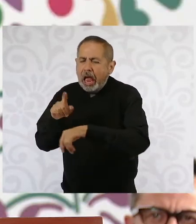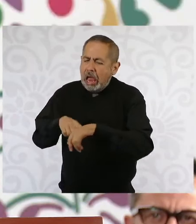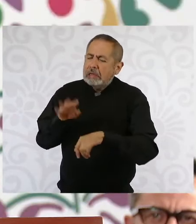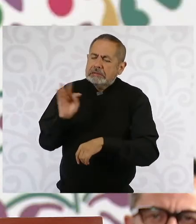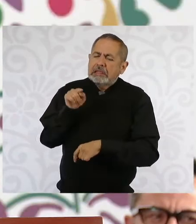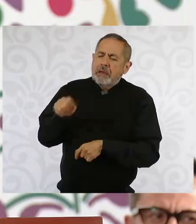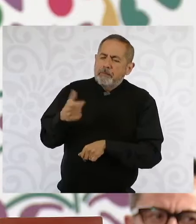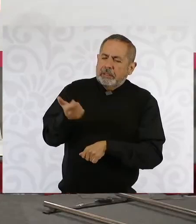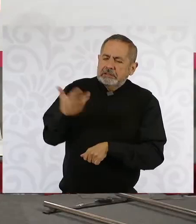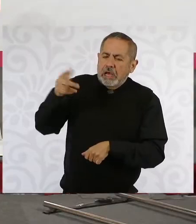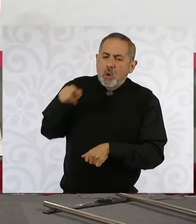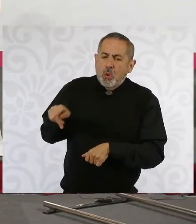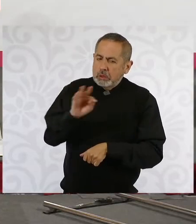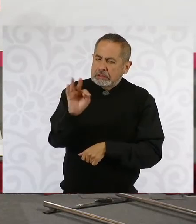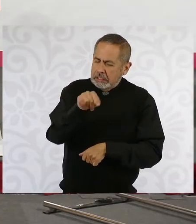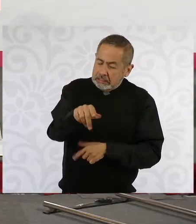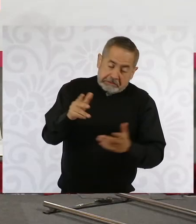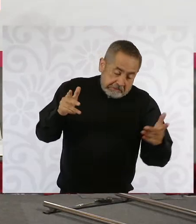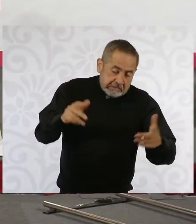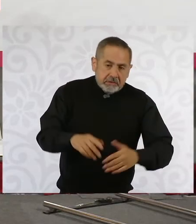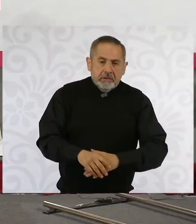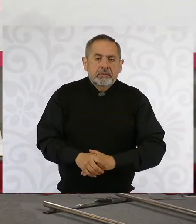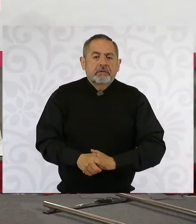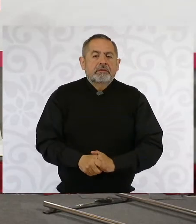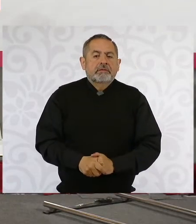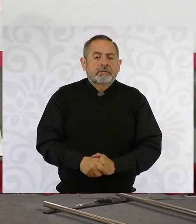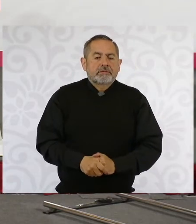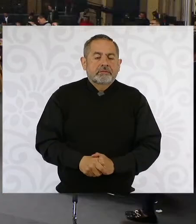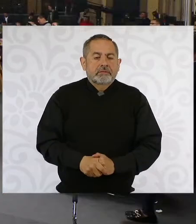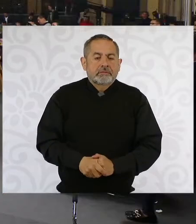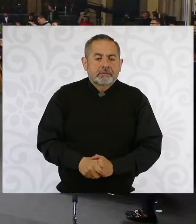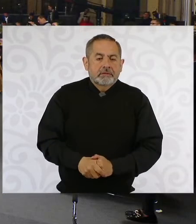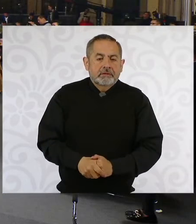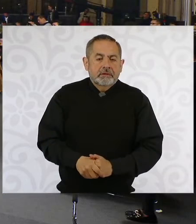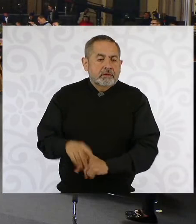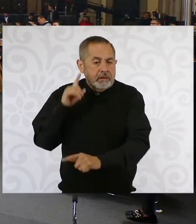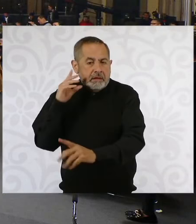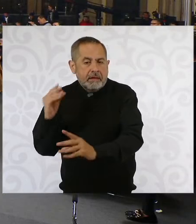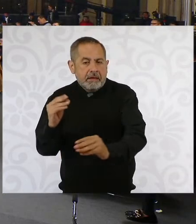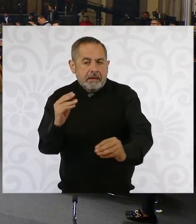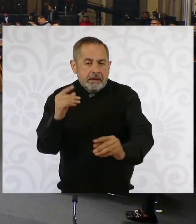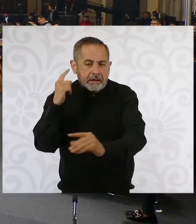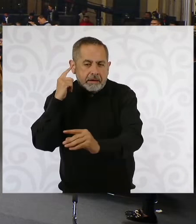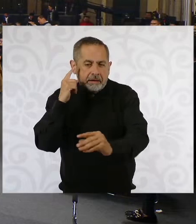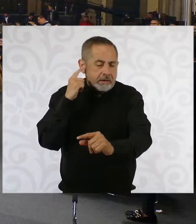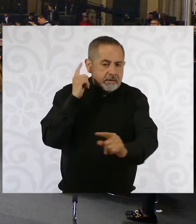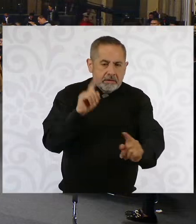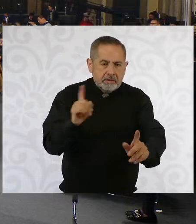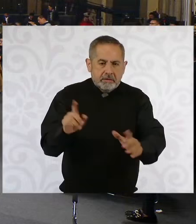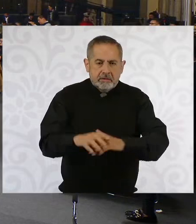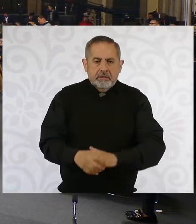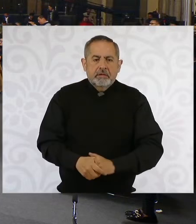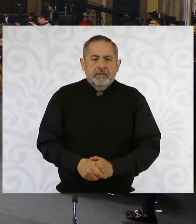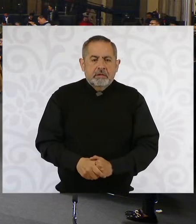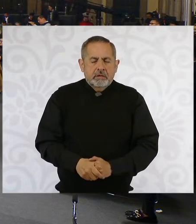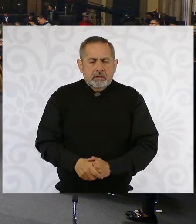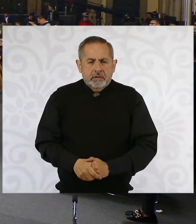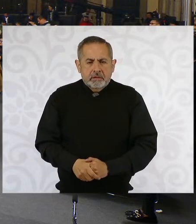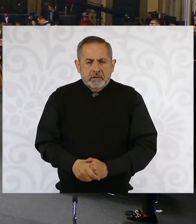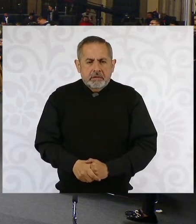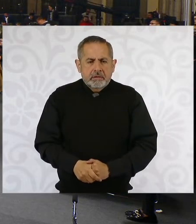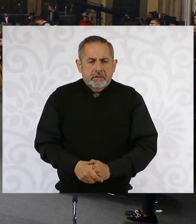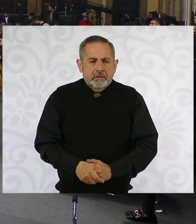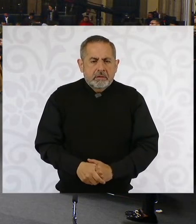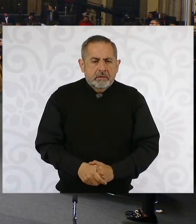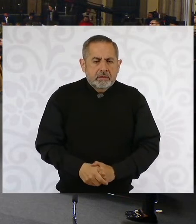caer comercialmente Cuándo sale al público adelante comercialmente Cuándo sale al